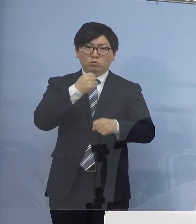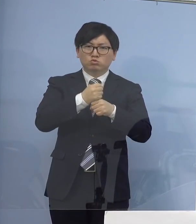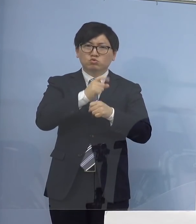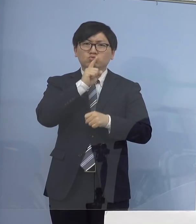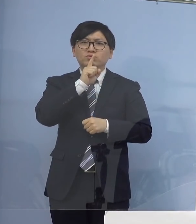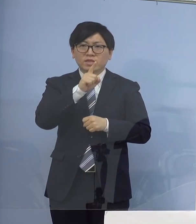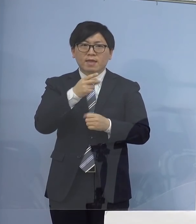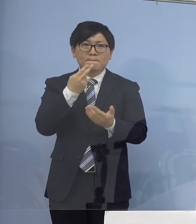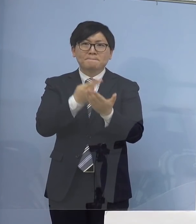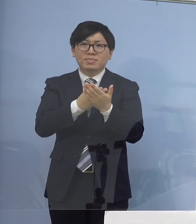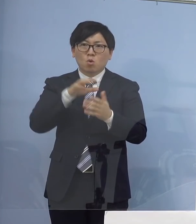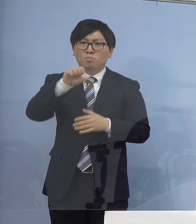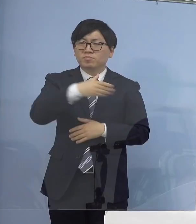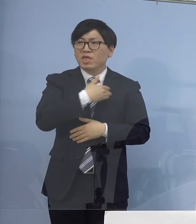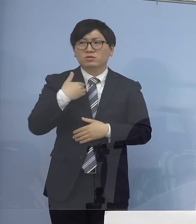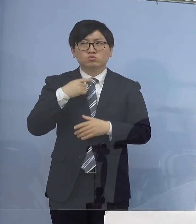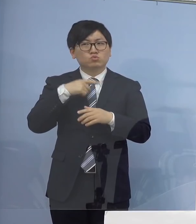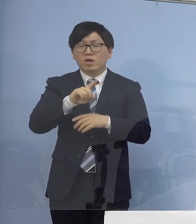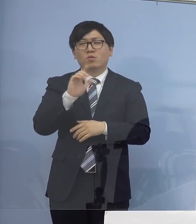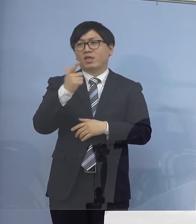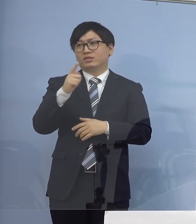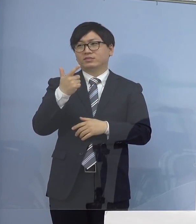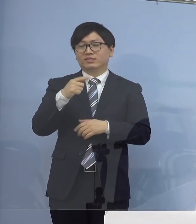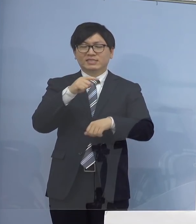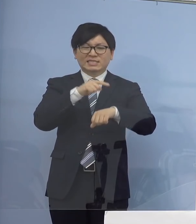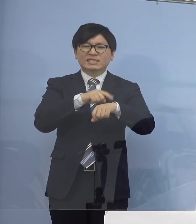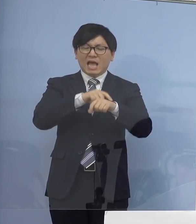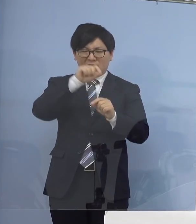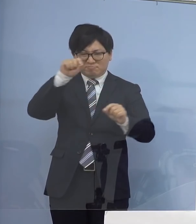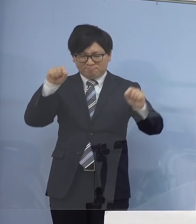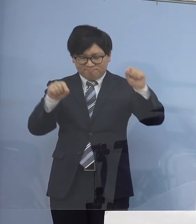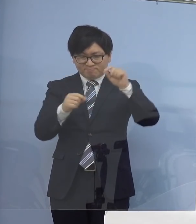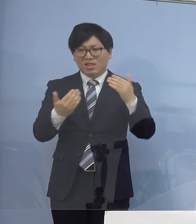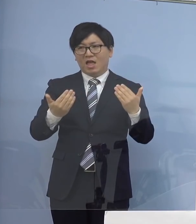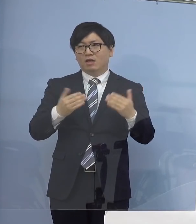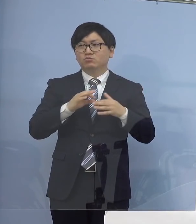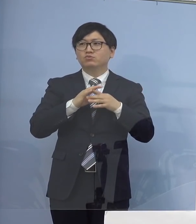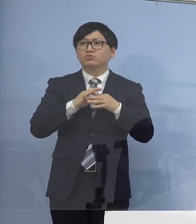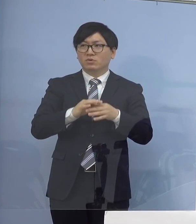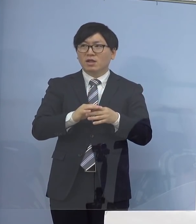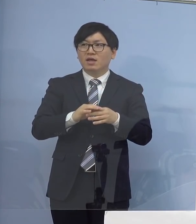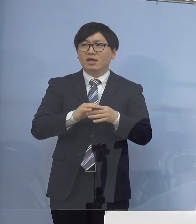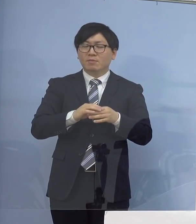やはり、かなり長い時間がかかって やはり、ご理解とご協力をいただいて初めて